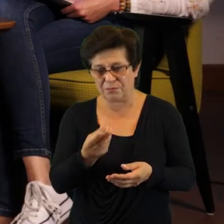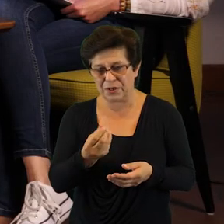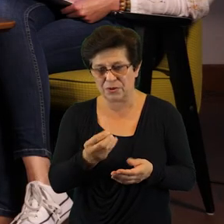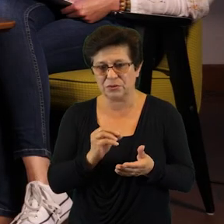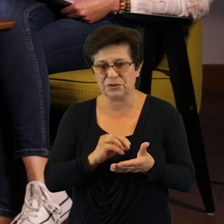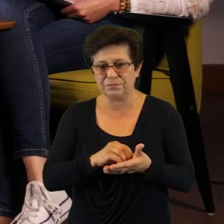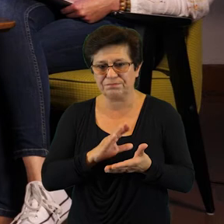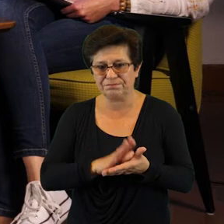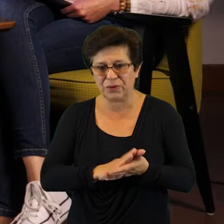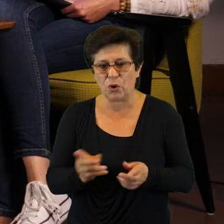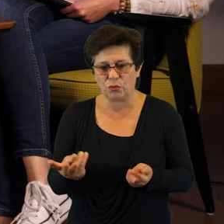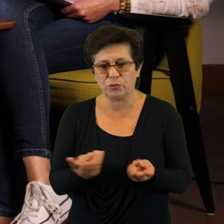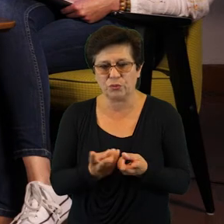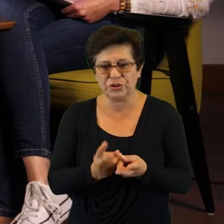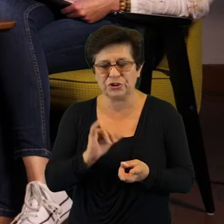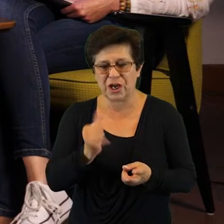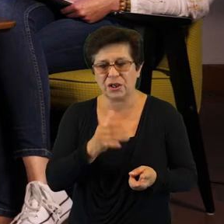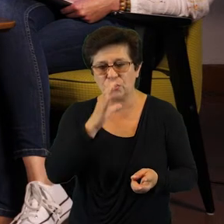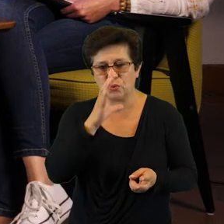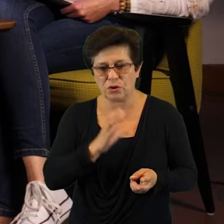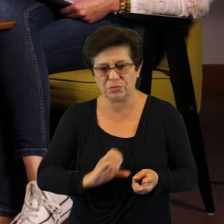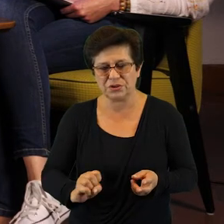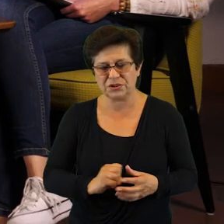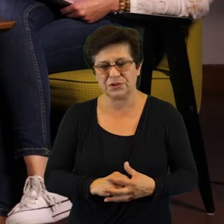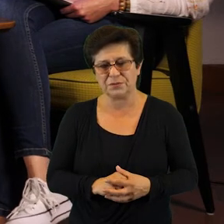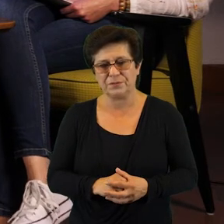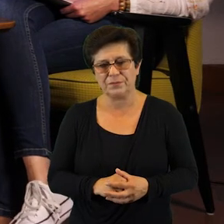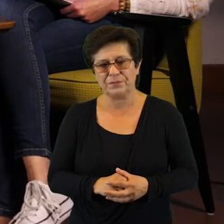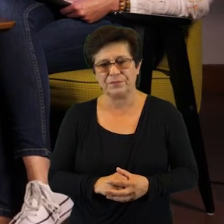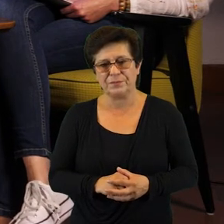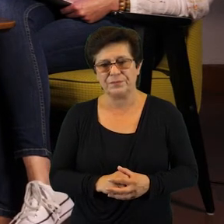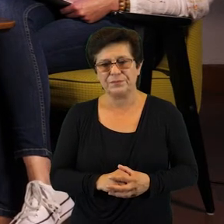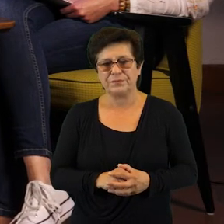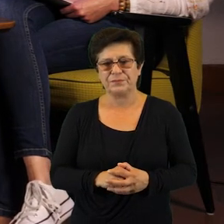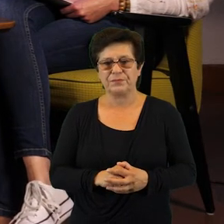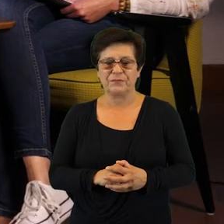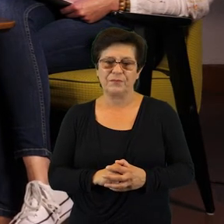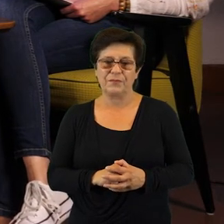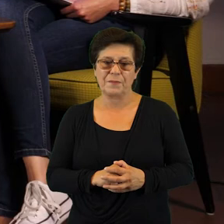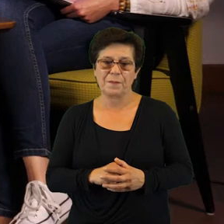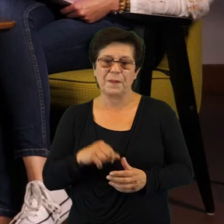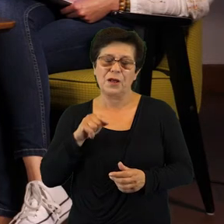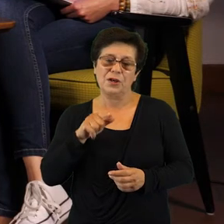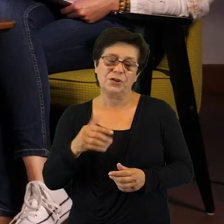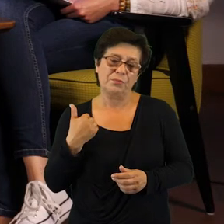Jak Antoni Słonimski. - Podobnie jak Antoni Słonimski. Trzeba sobie powiedzieć, że Antoni Słonimski